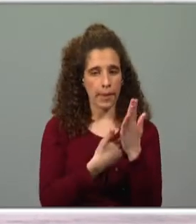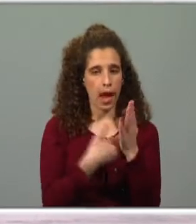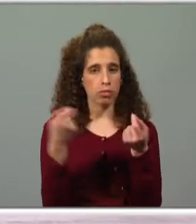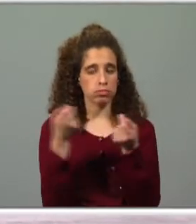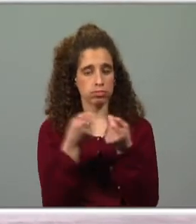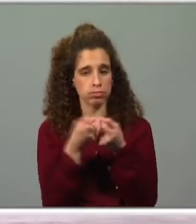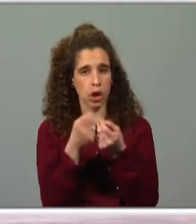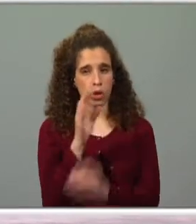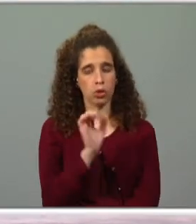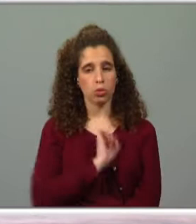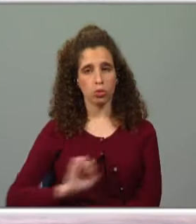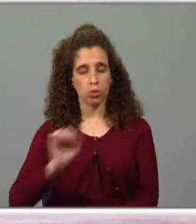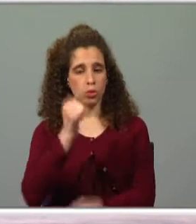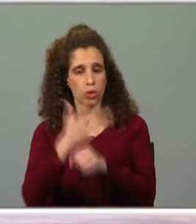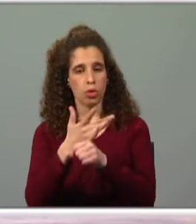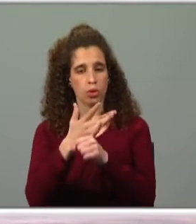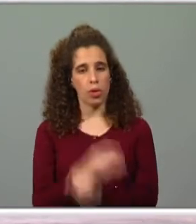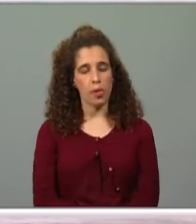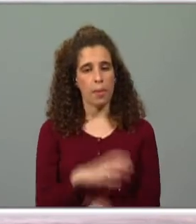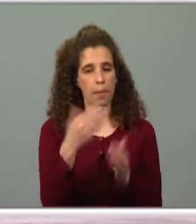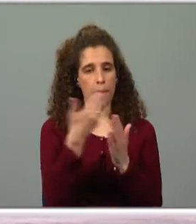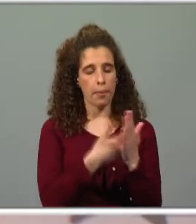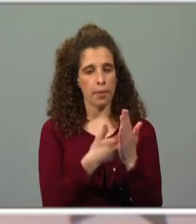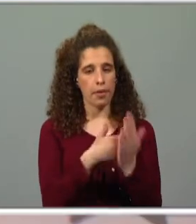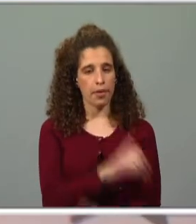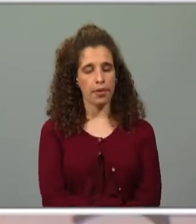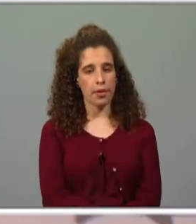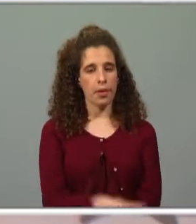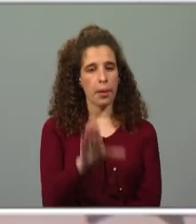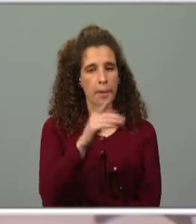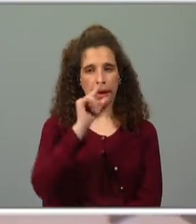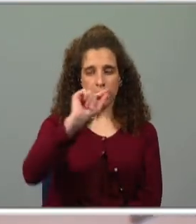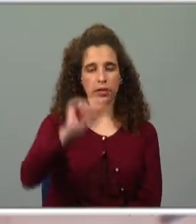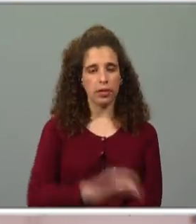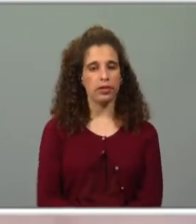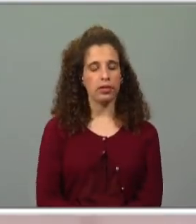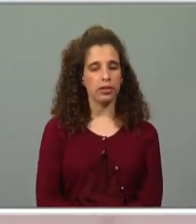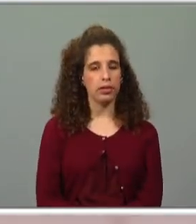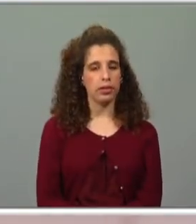próximo do nós e outros que estão num plano que mais longe ou seja teremos um 靠近我們和其他人計劃更遠，也就是說，我們將有一個